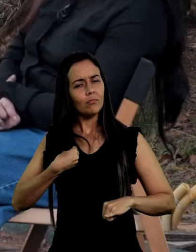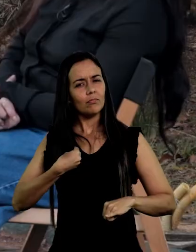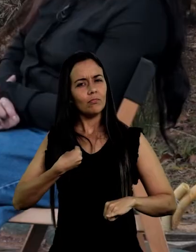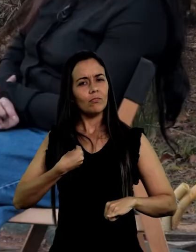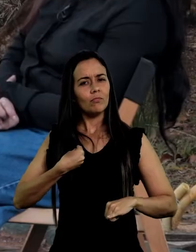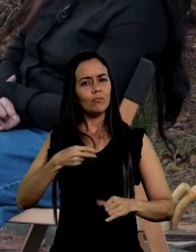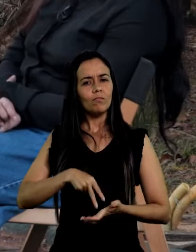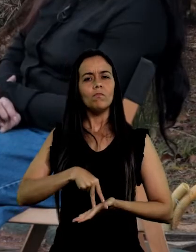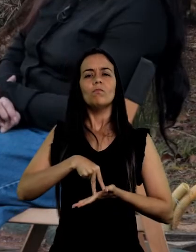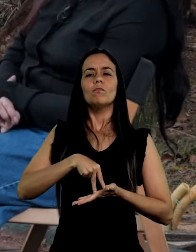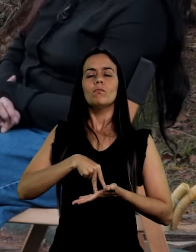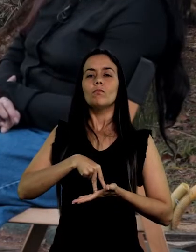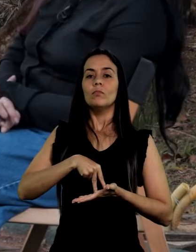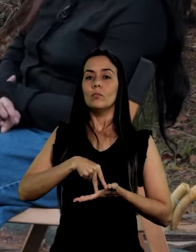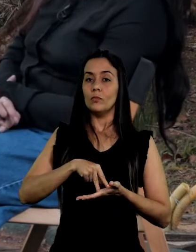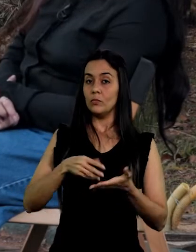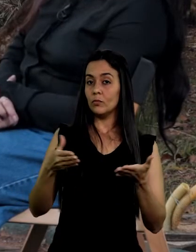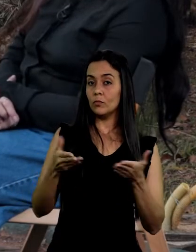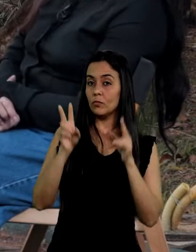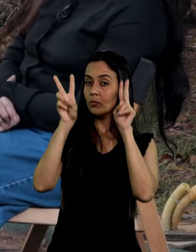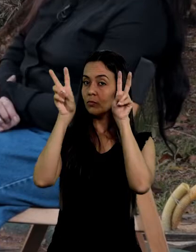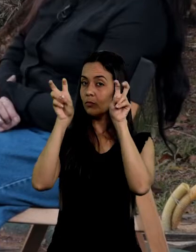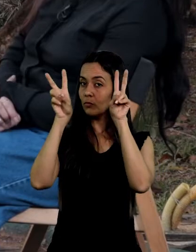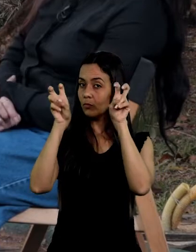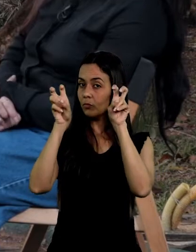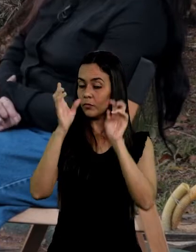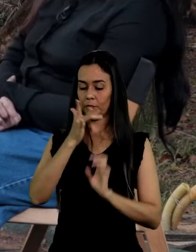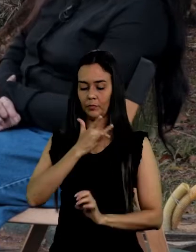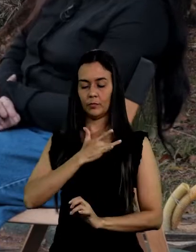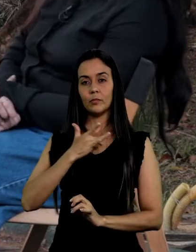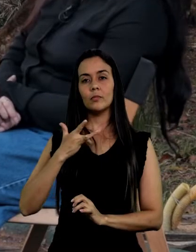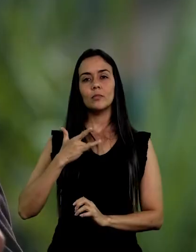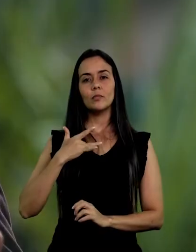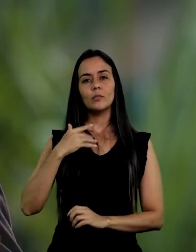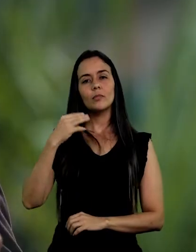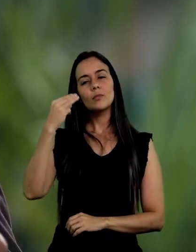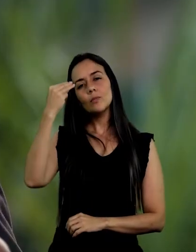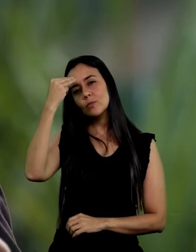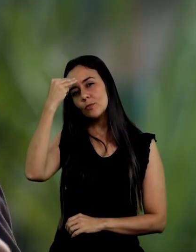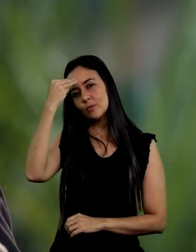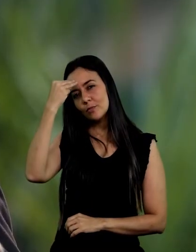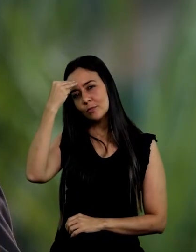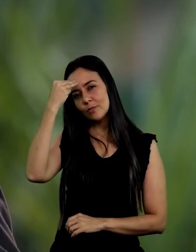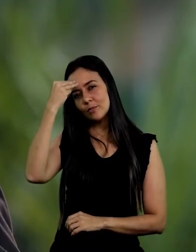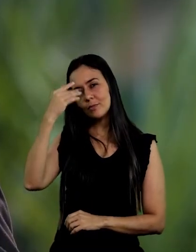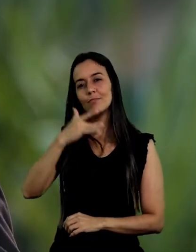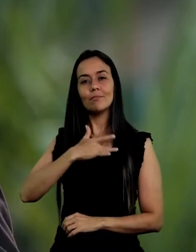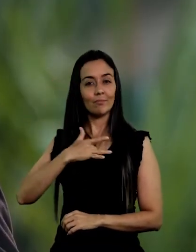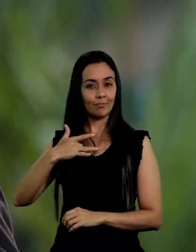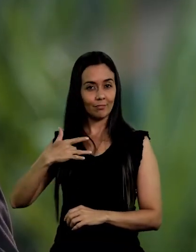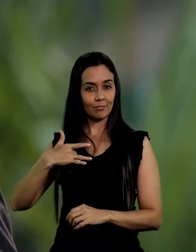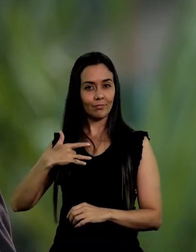Acho que, por exemplo, hoje tem se falado muito de saúde mental, né? Eu costumo falar assim: não é que é uma pandemia, né?